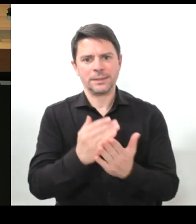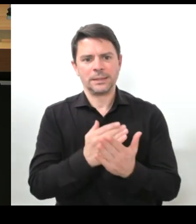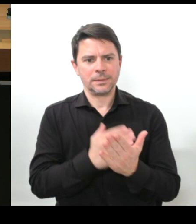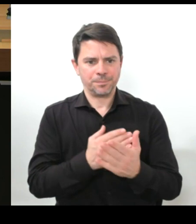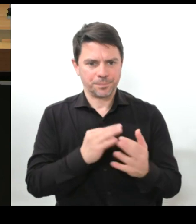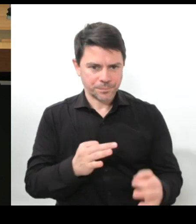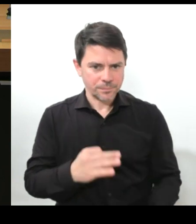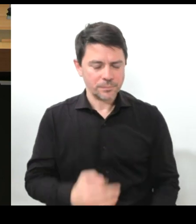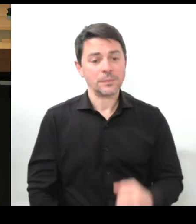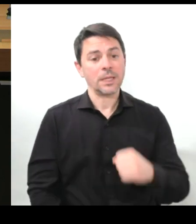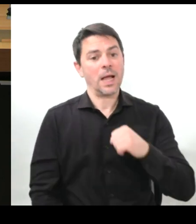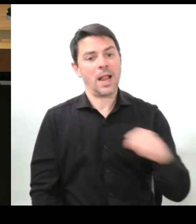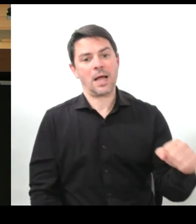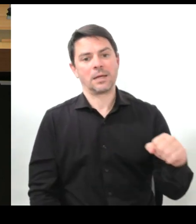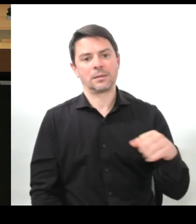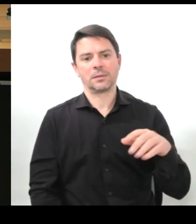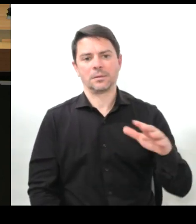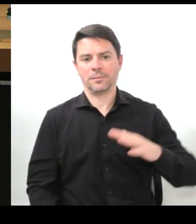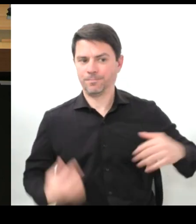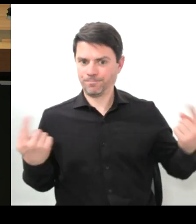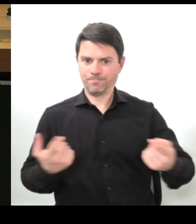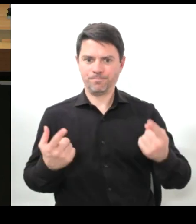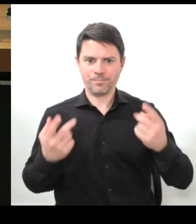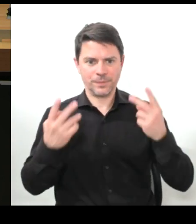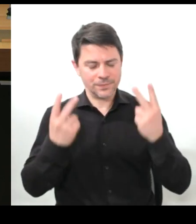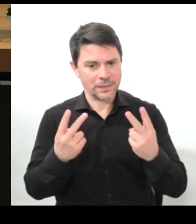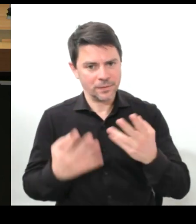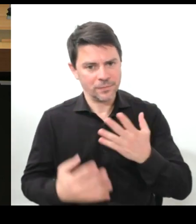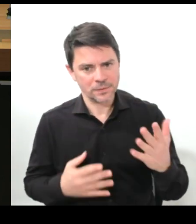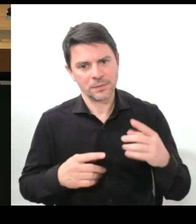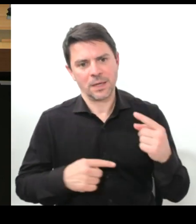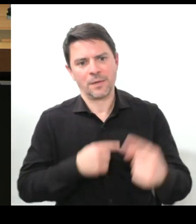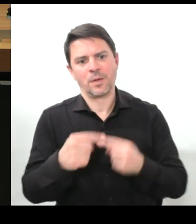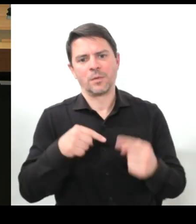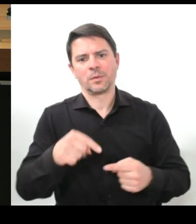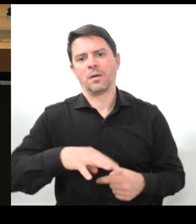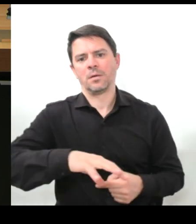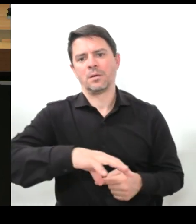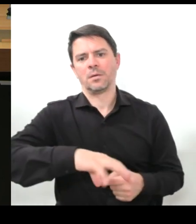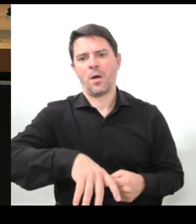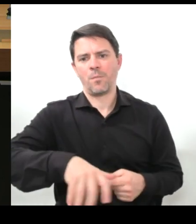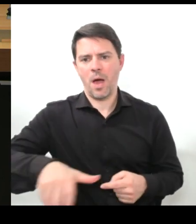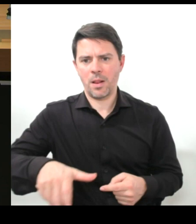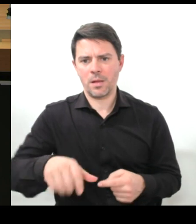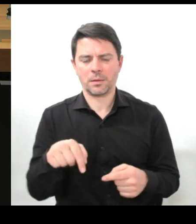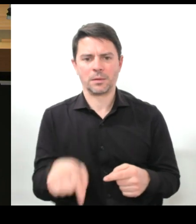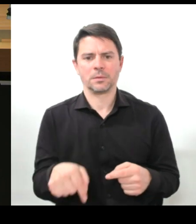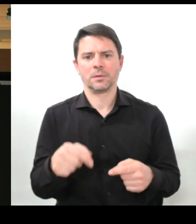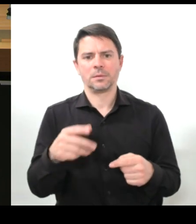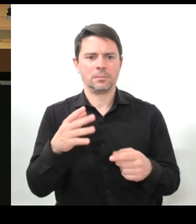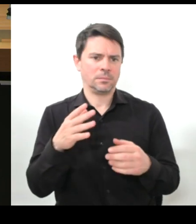Die Mitarbeiter sind vielleicht die einzigen, die wirklich schonungslos den Finger in die Wunde legen, da wo es sein muss. Ohne die wüssten wir oft gar nicht,